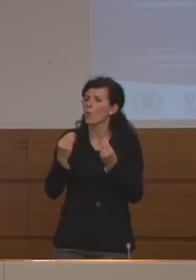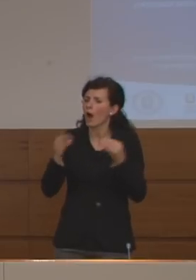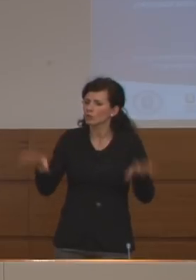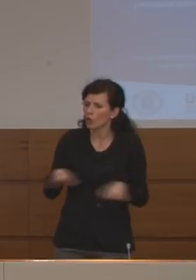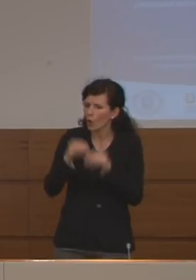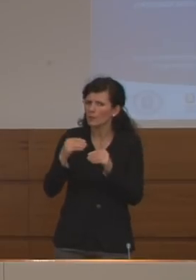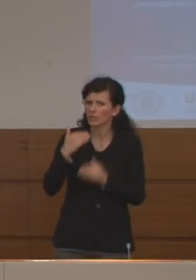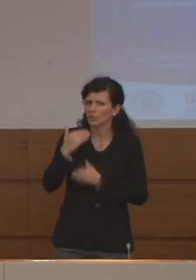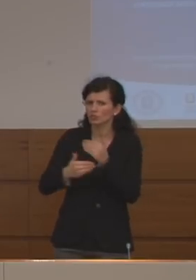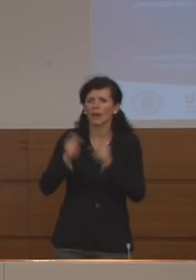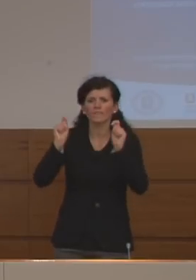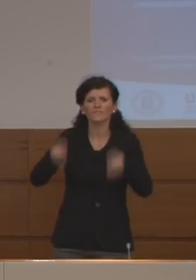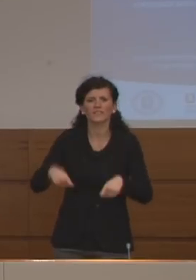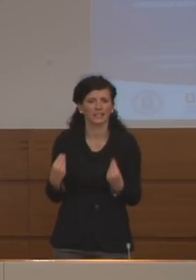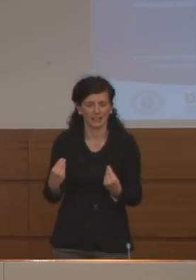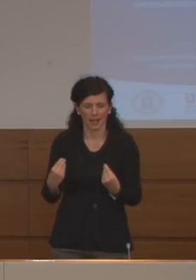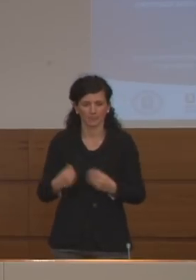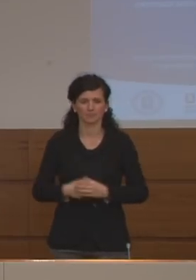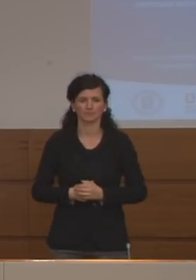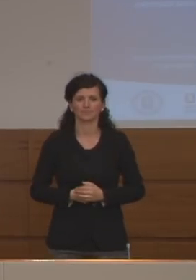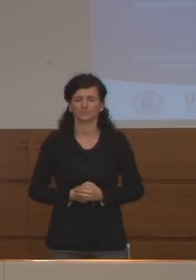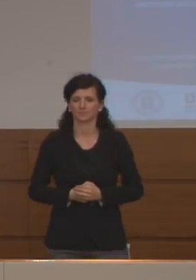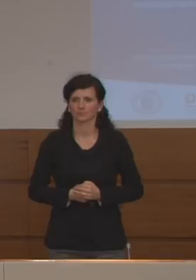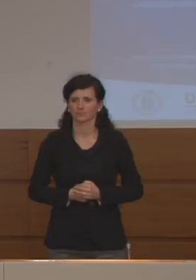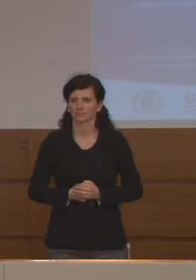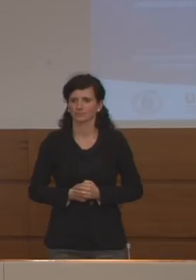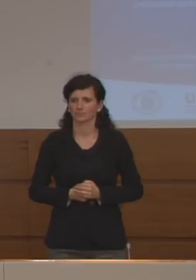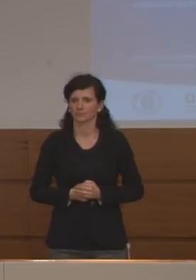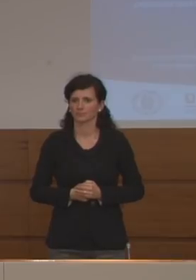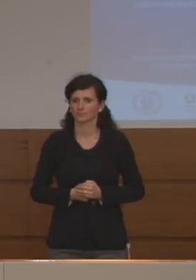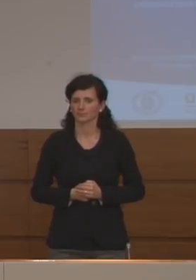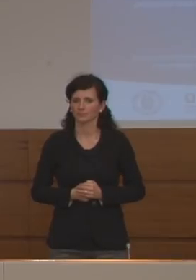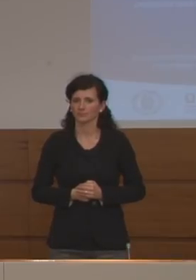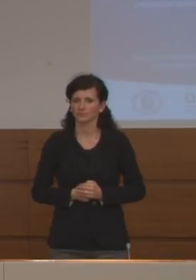Allora, grazie anche lei per la domanda